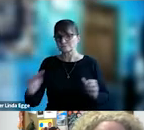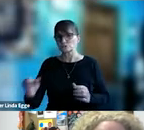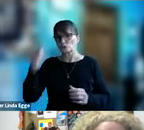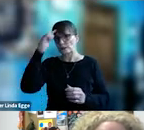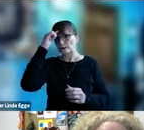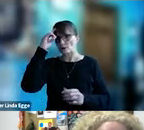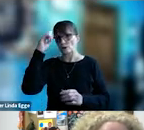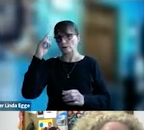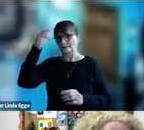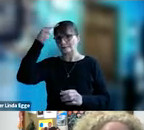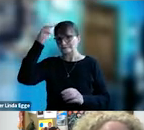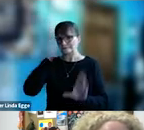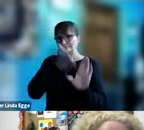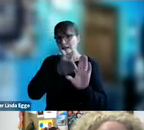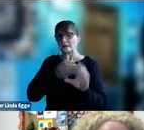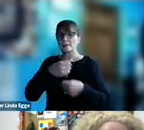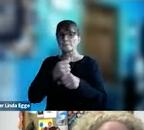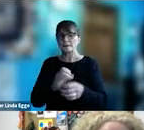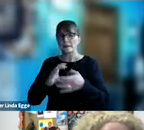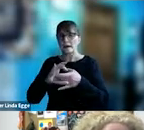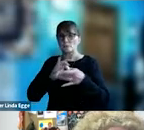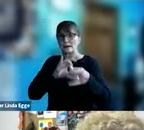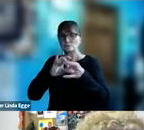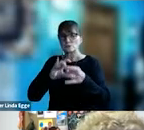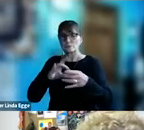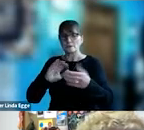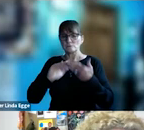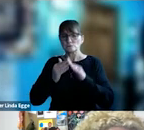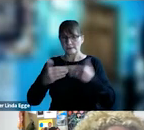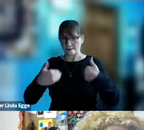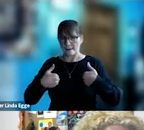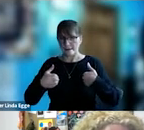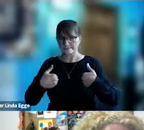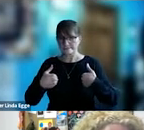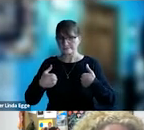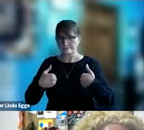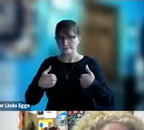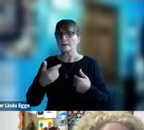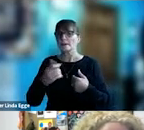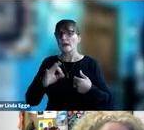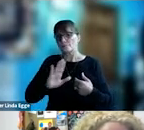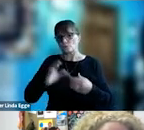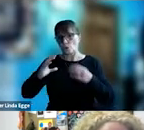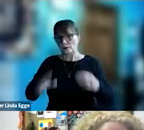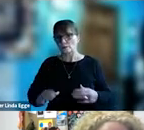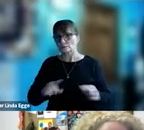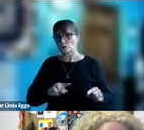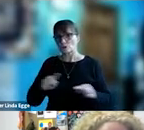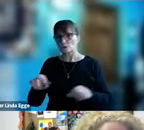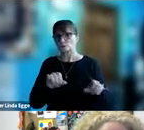Yo diría que hagan una relación si sus ciudades tienen un... Si todos sus clientes van al mismo conjunto de médicos